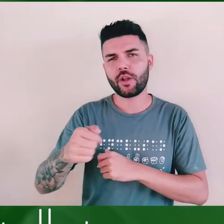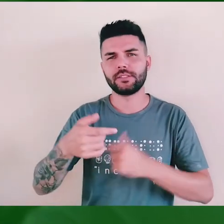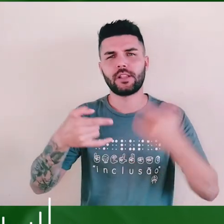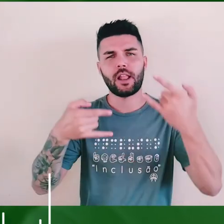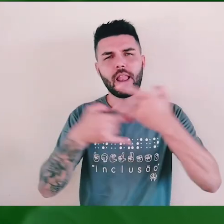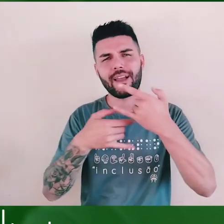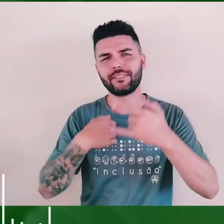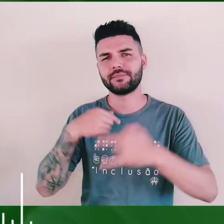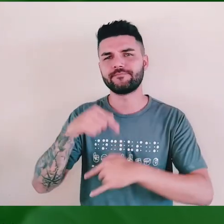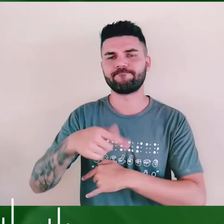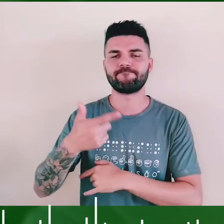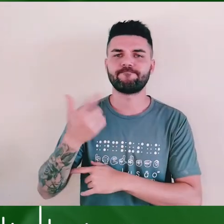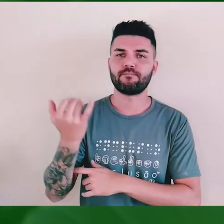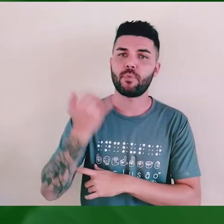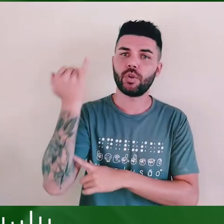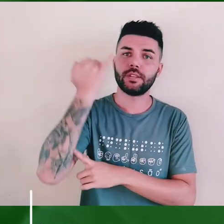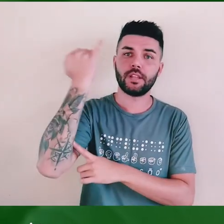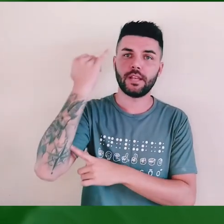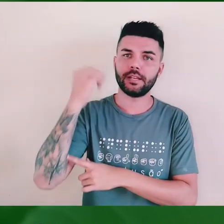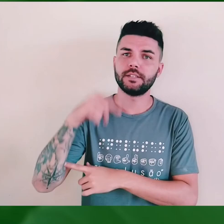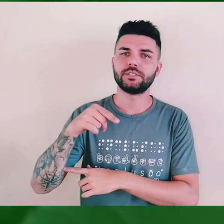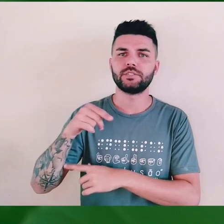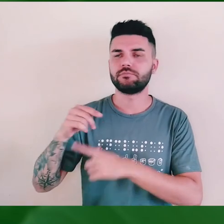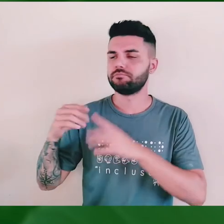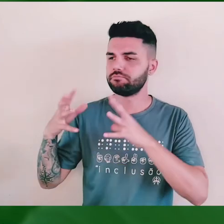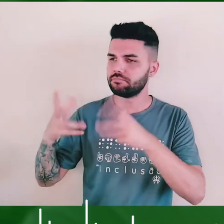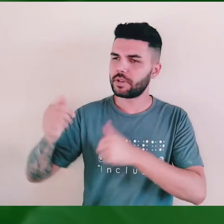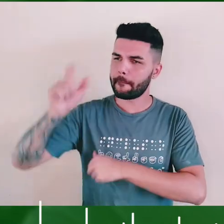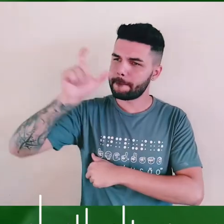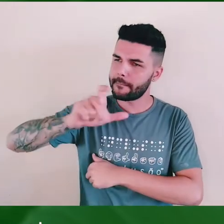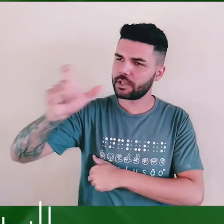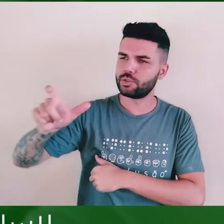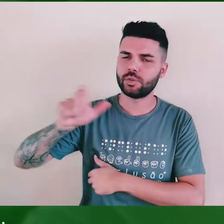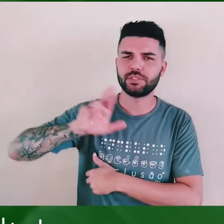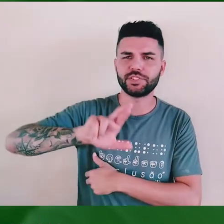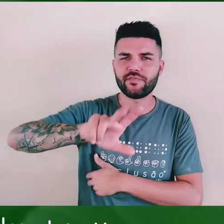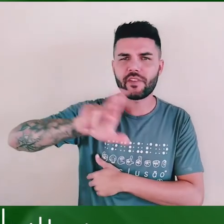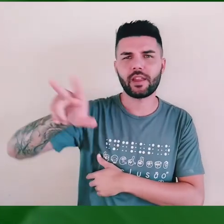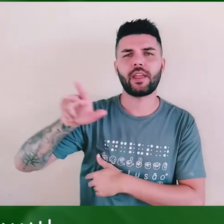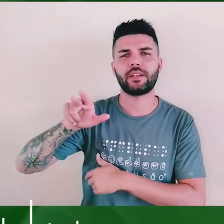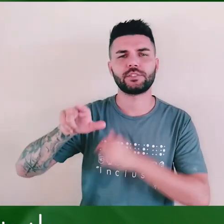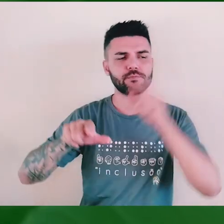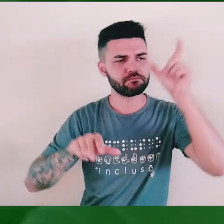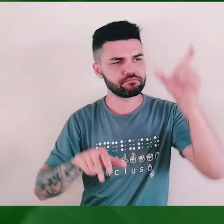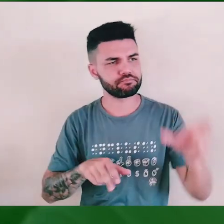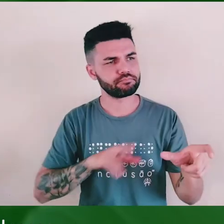faz com pessoas de mundo totalmente diferentes, personalidades com perspectivas diferentes